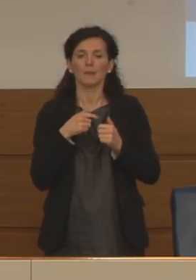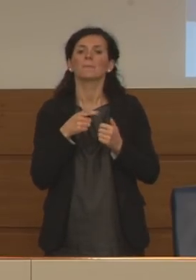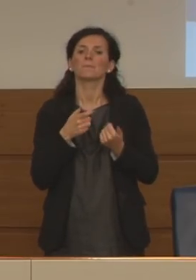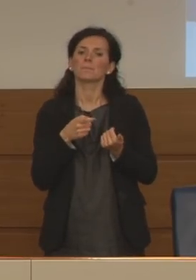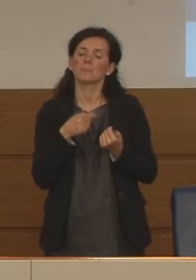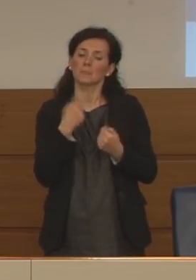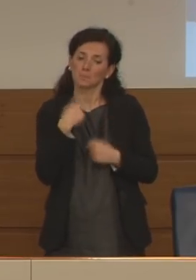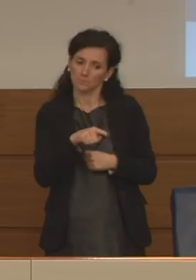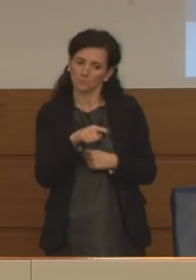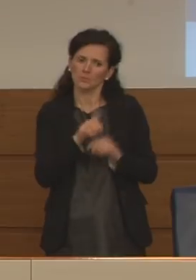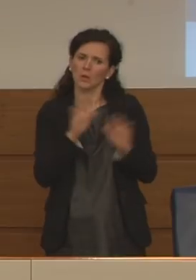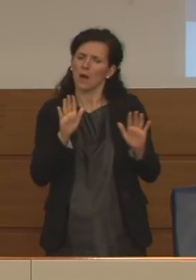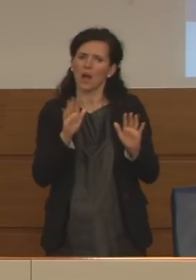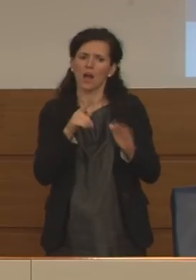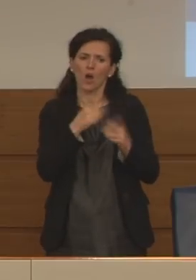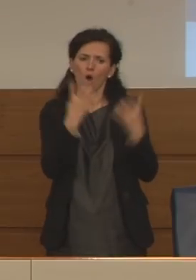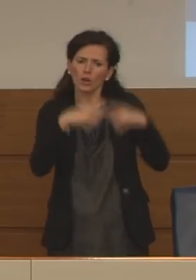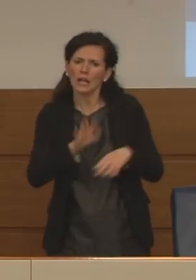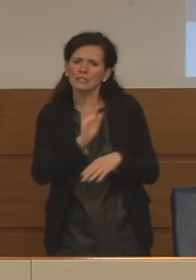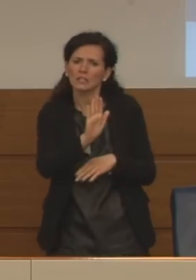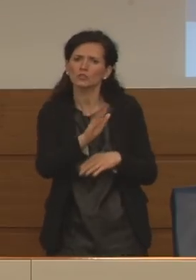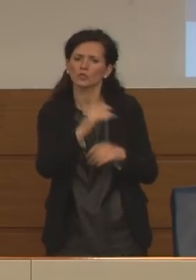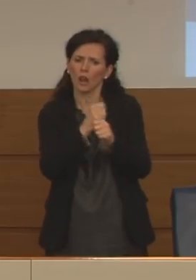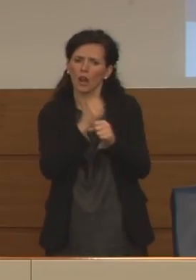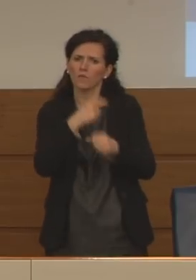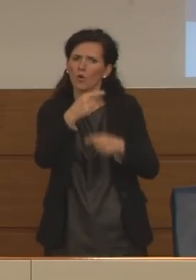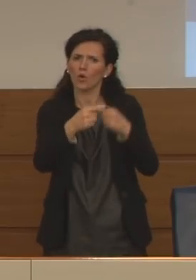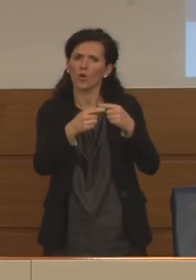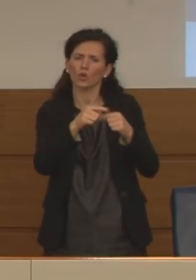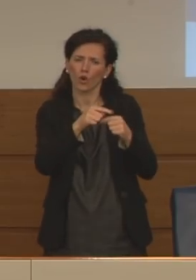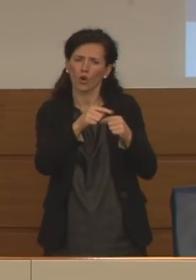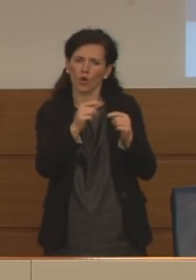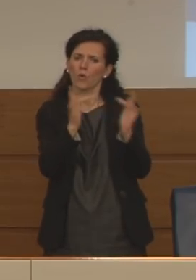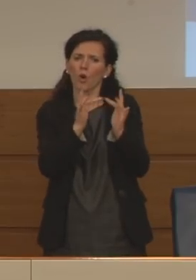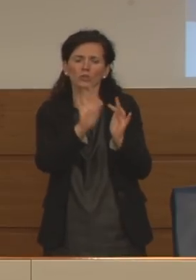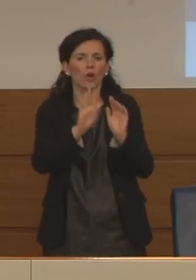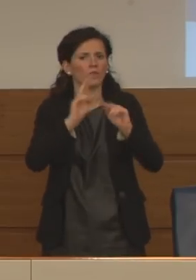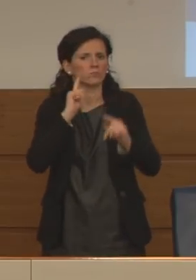lavoro con la propria organizzazione e la corresponsione per quanto riguarda i